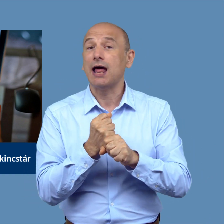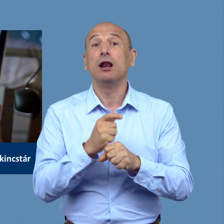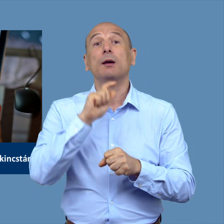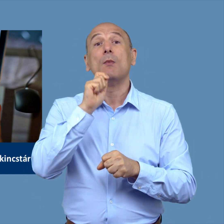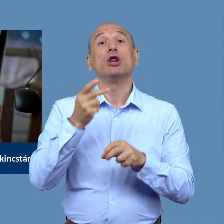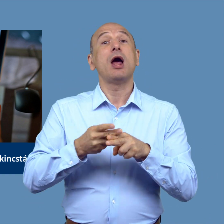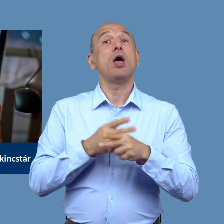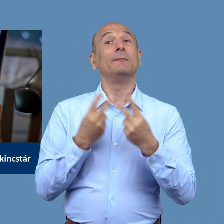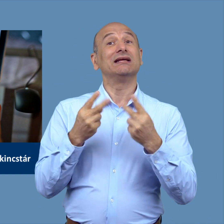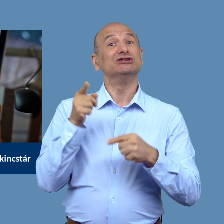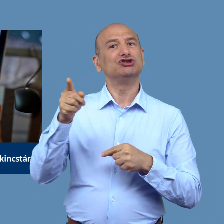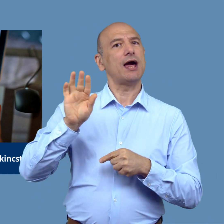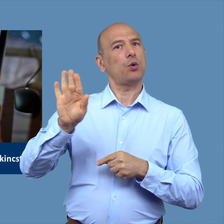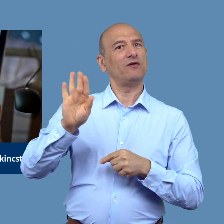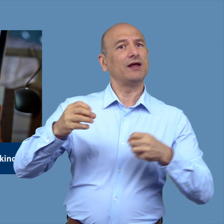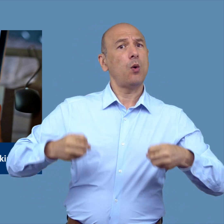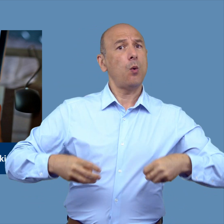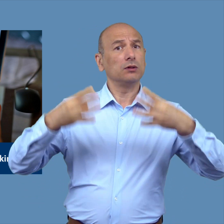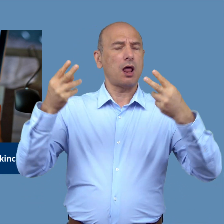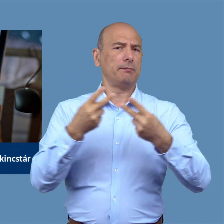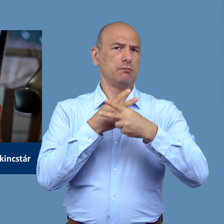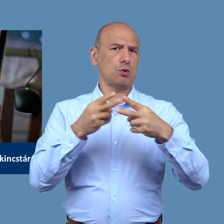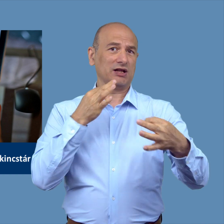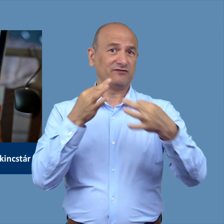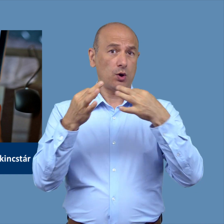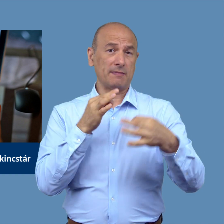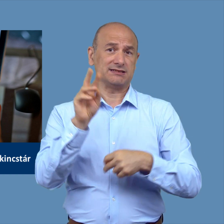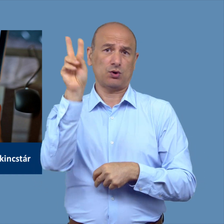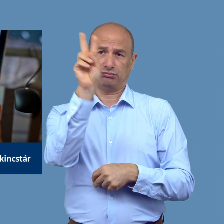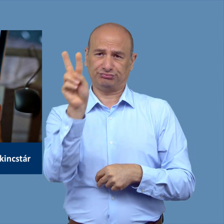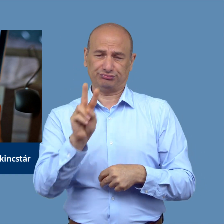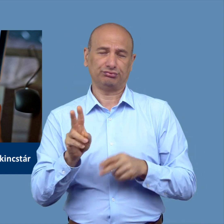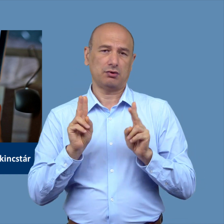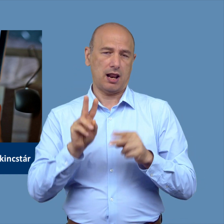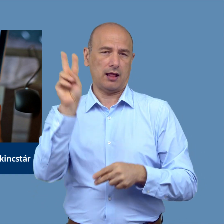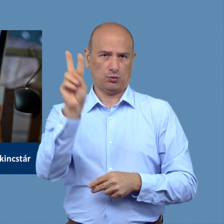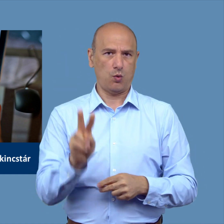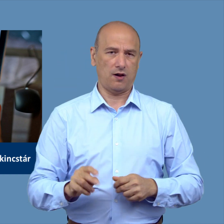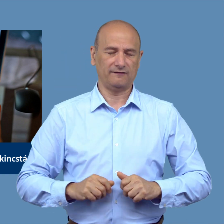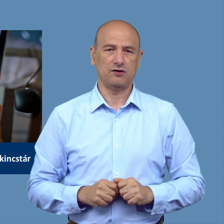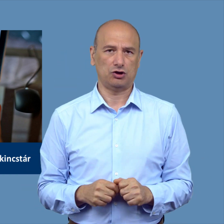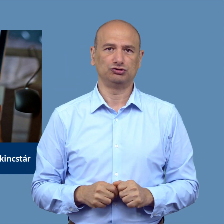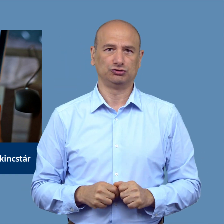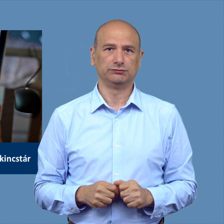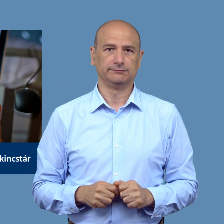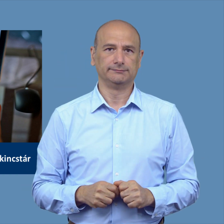a Magyar Államkincstár honlapján található további információ.